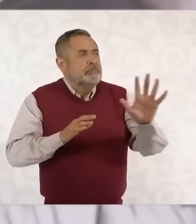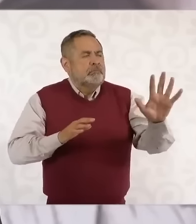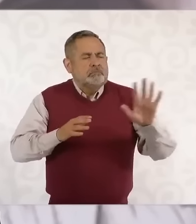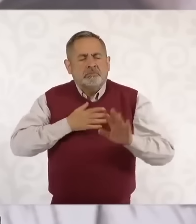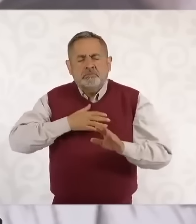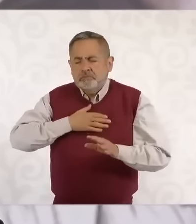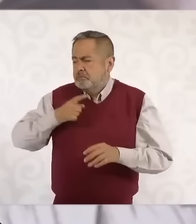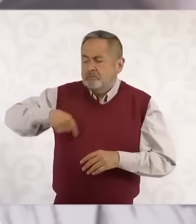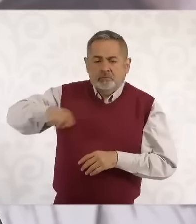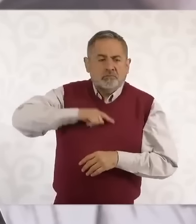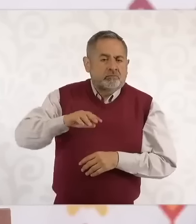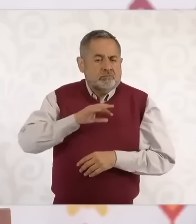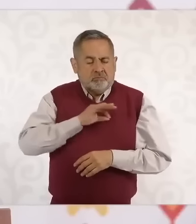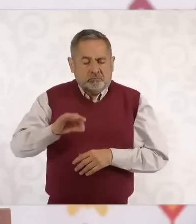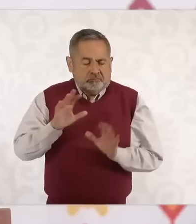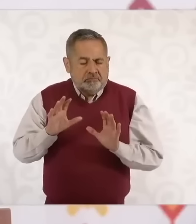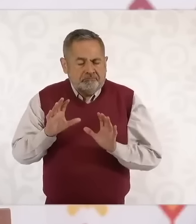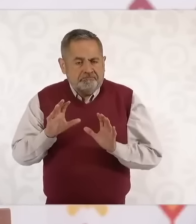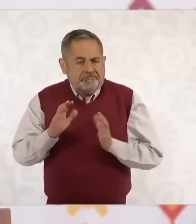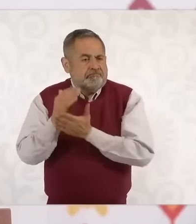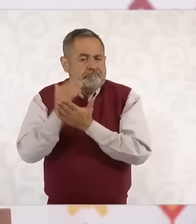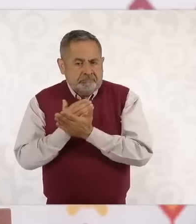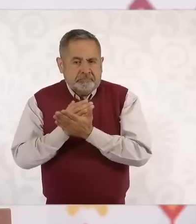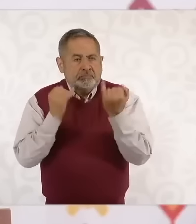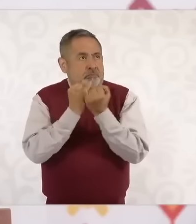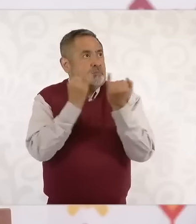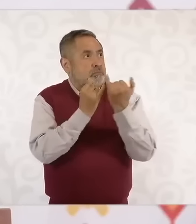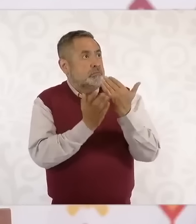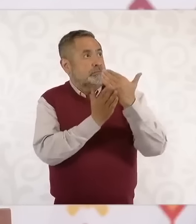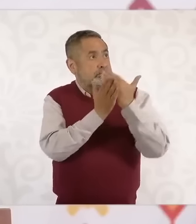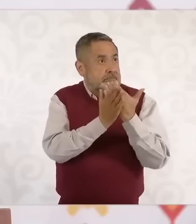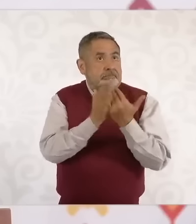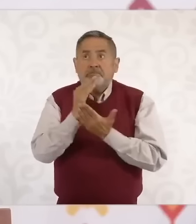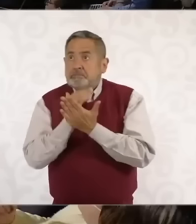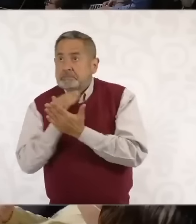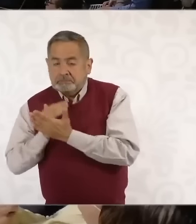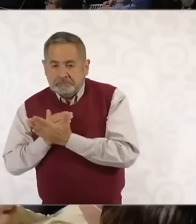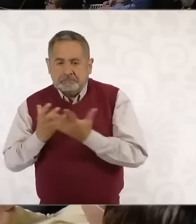los tres, no nada más a los Estados Unidos Por eso es importante preservarlo. ¿Cuál es el balance de